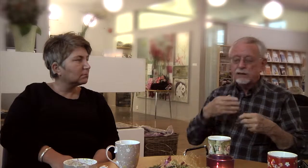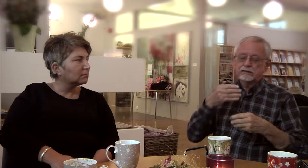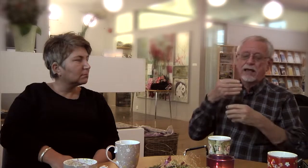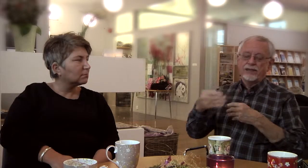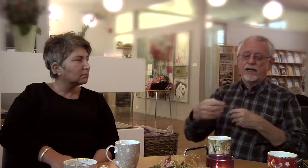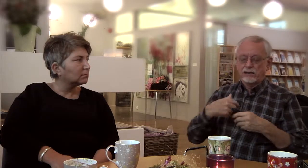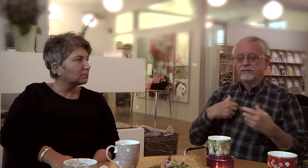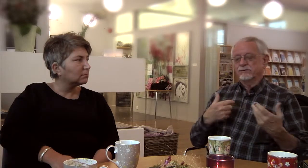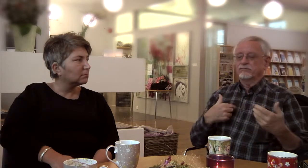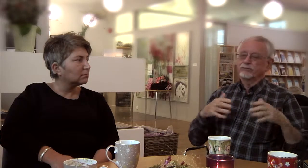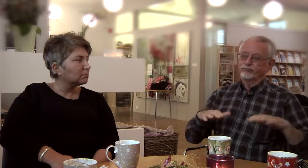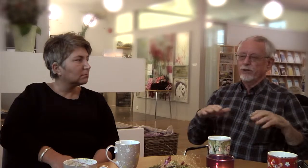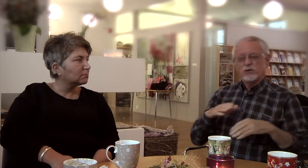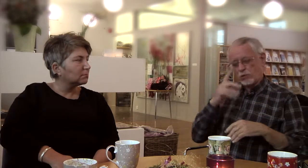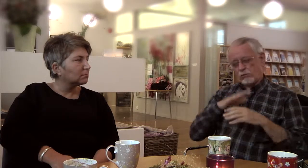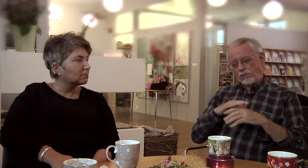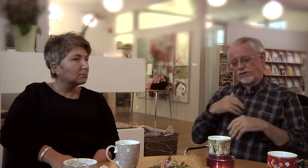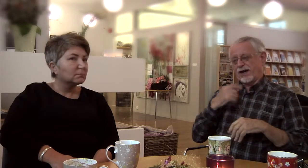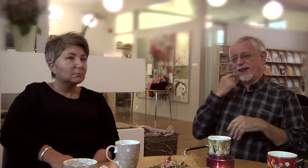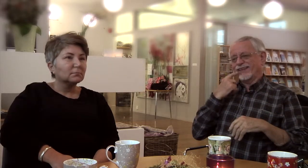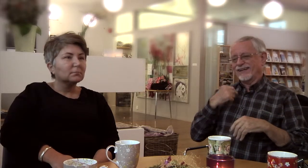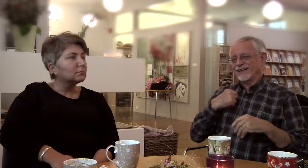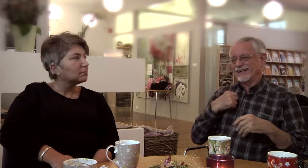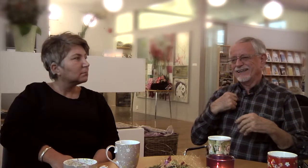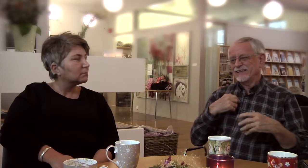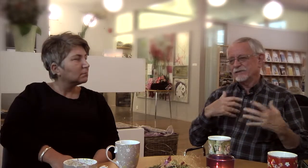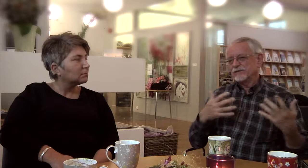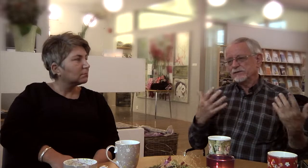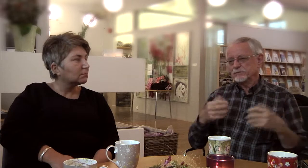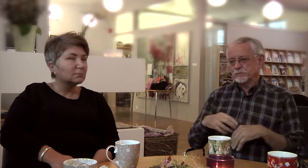Det var først senere jeg begynte å undersøke mer hva det handlet om.